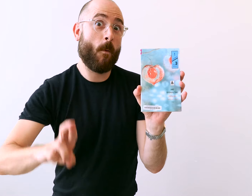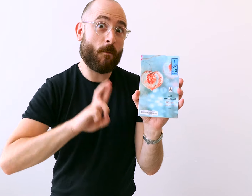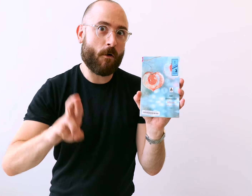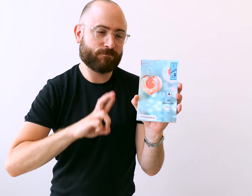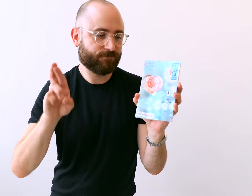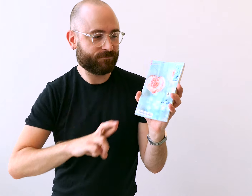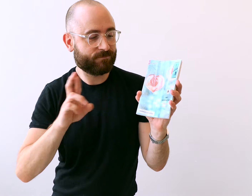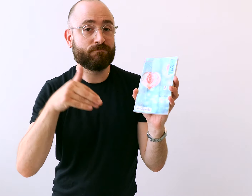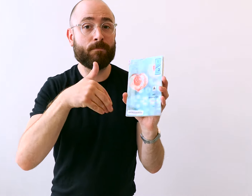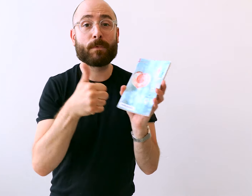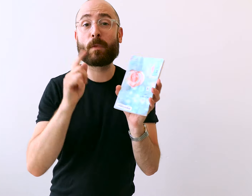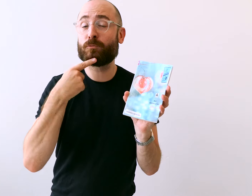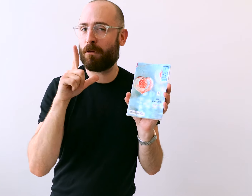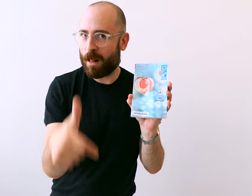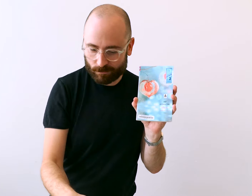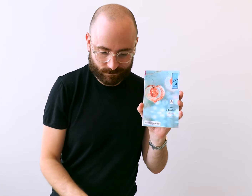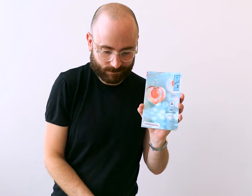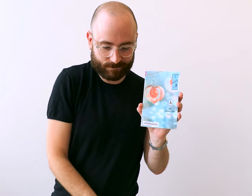Un roman avec un personnage Sourd.